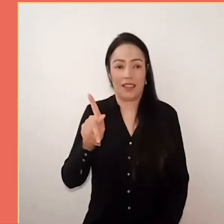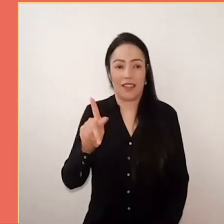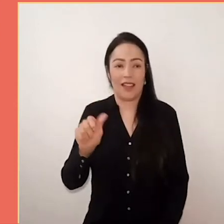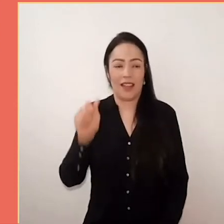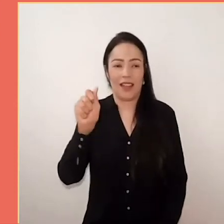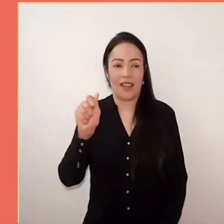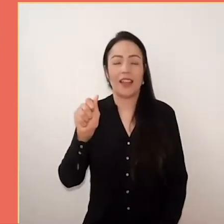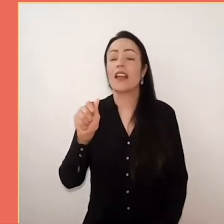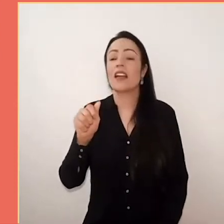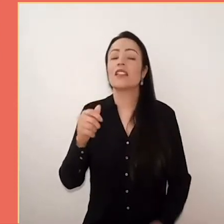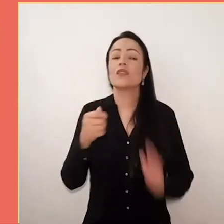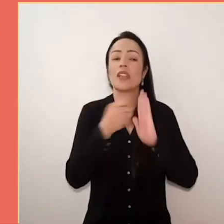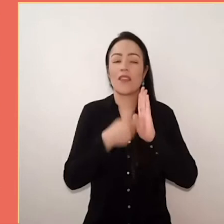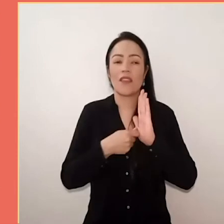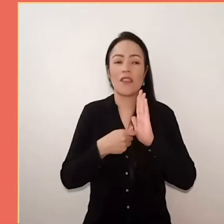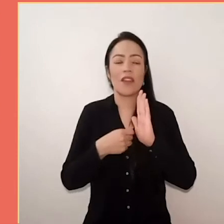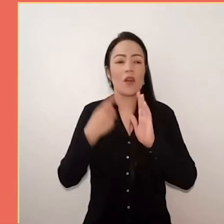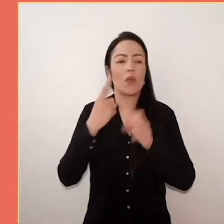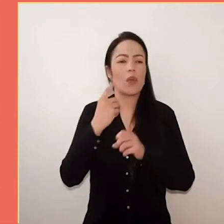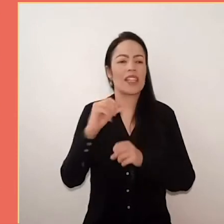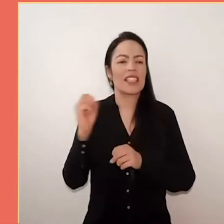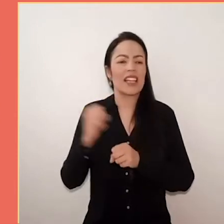em que um ser humano